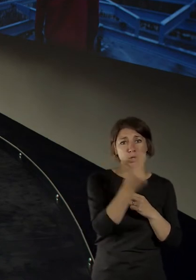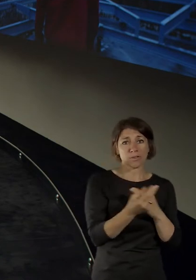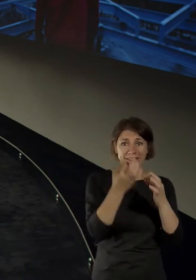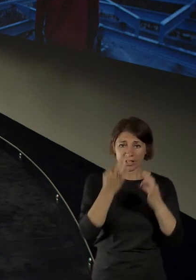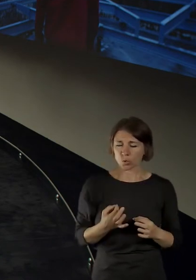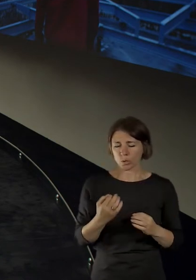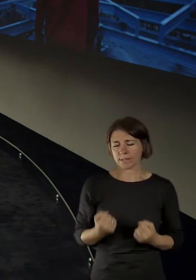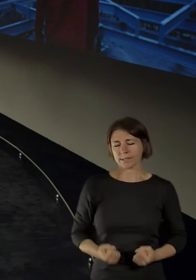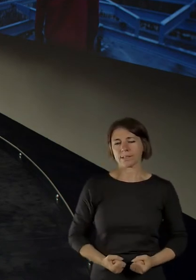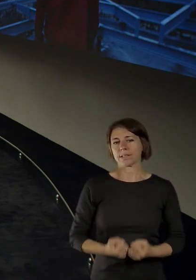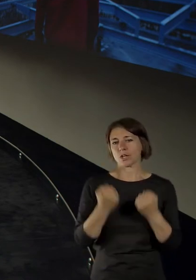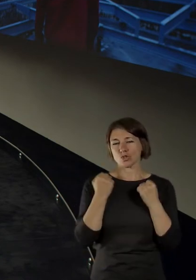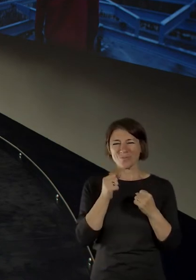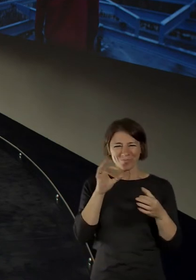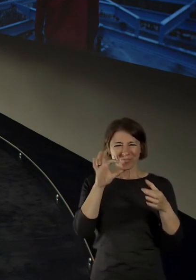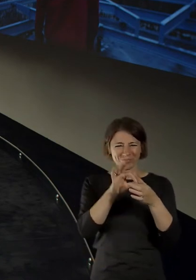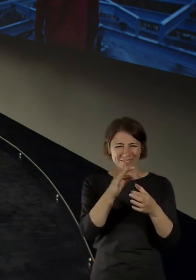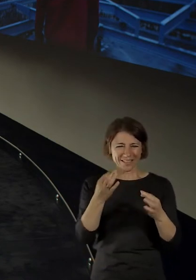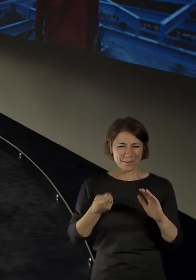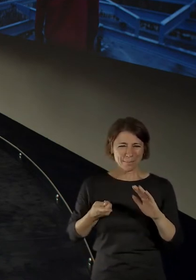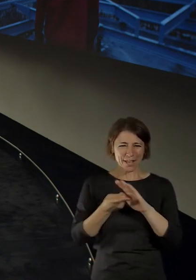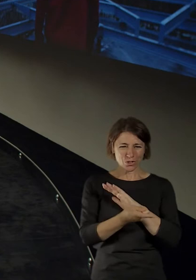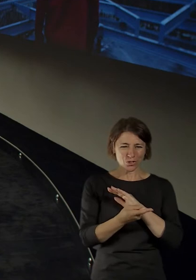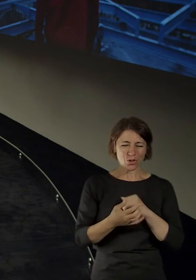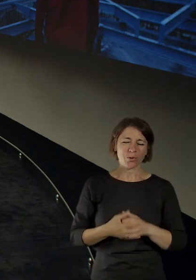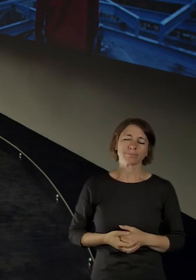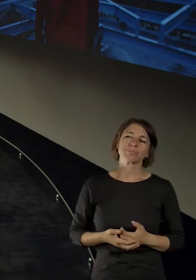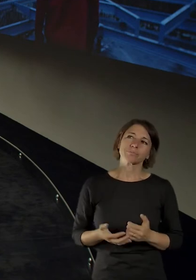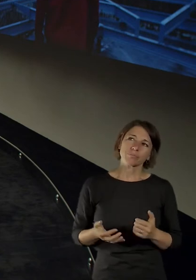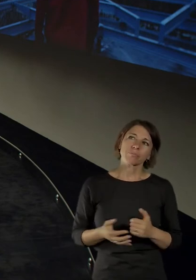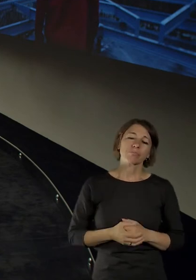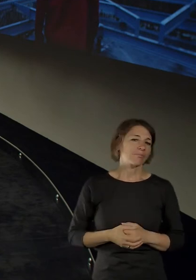Tak jenom k tomu metru... To je dlouhodobá diskuse.